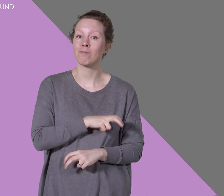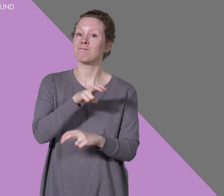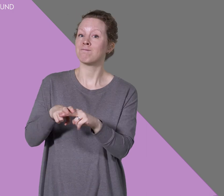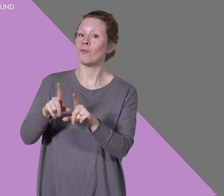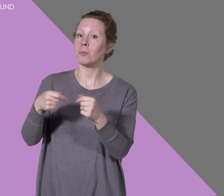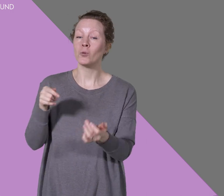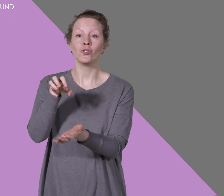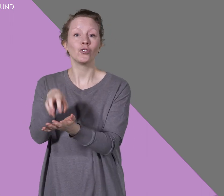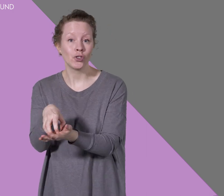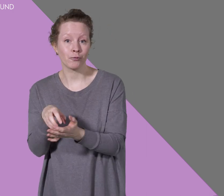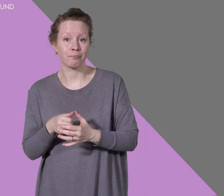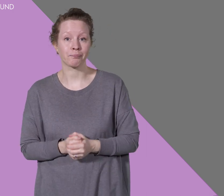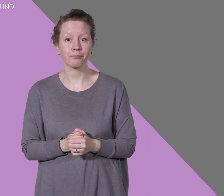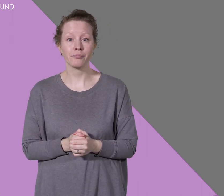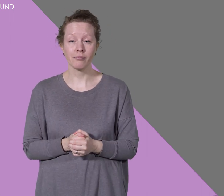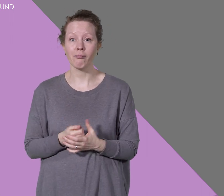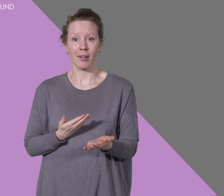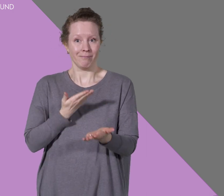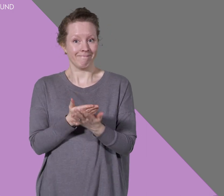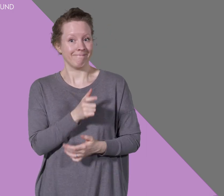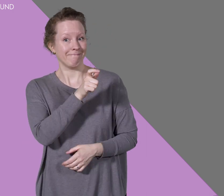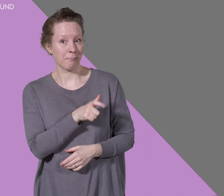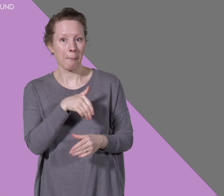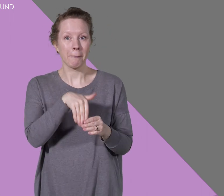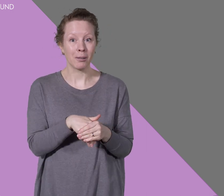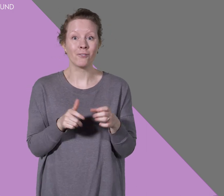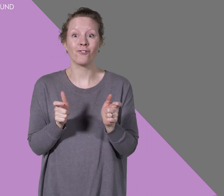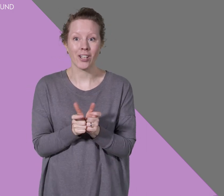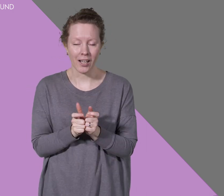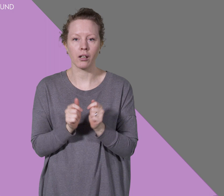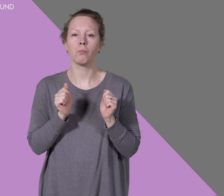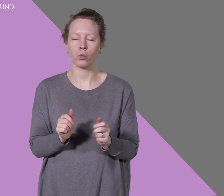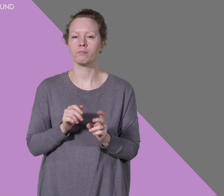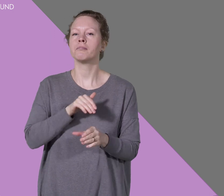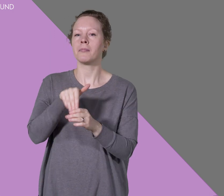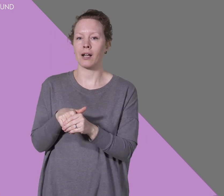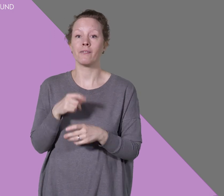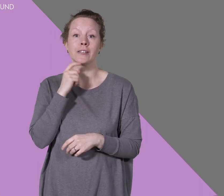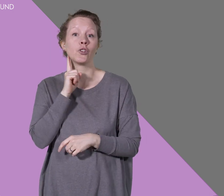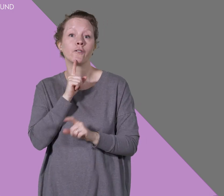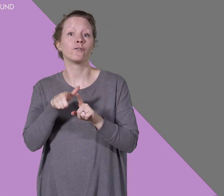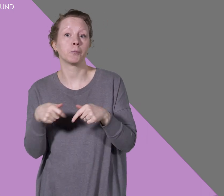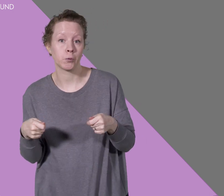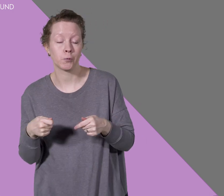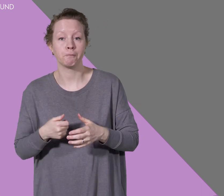vore ett gott tillskott i styrelsen. Kandidaten ska vara medlem i en medlems- förening i Finlands Dövas Förbund rf.